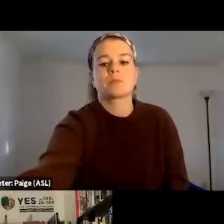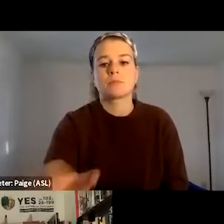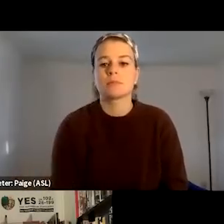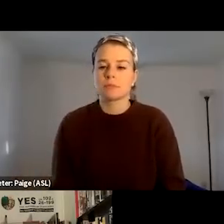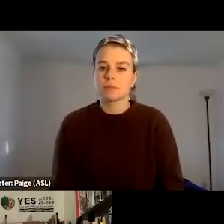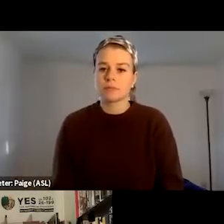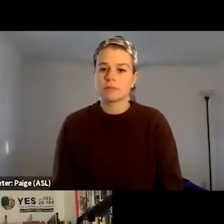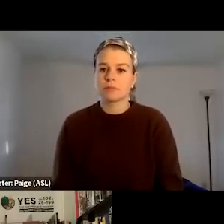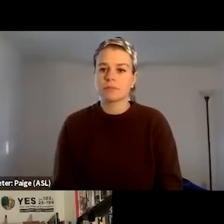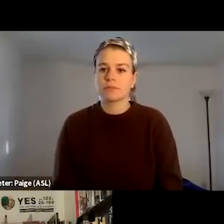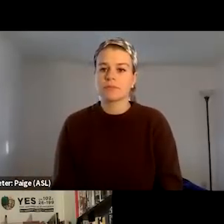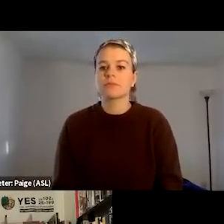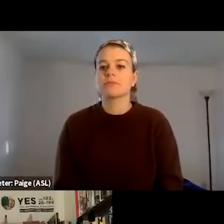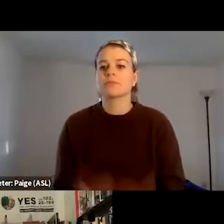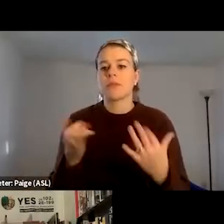Con eso, Dr. Townley, le paso la palabra.